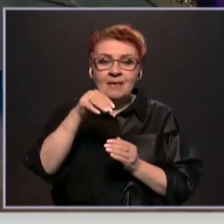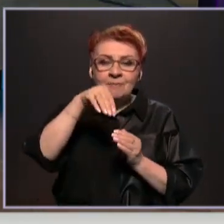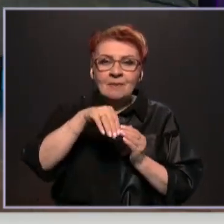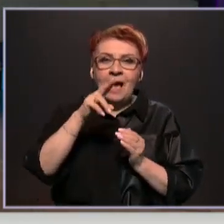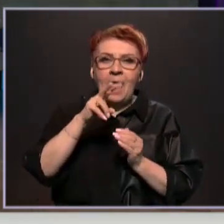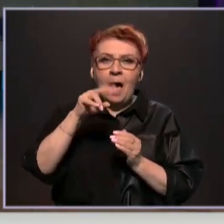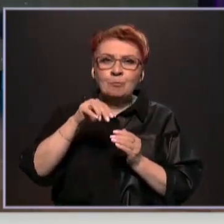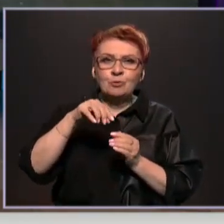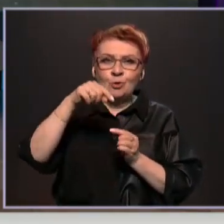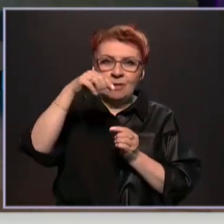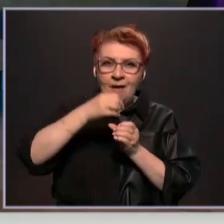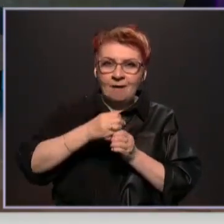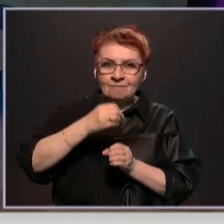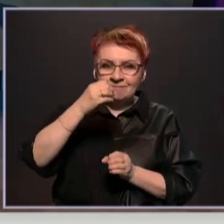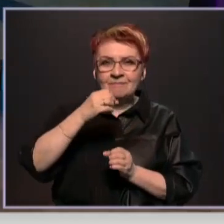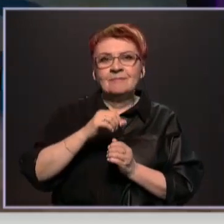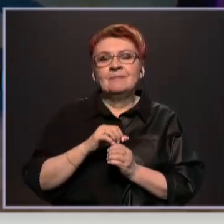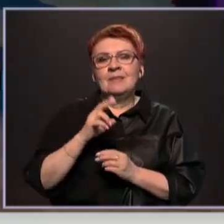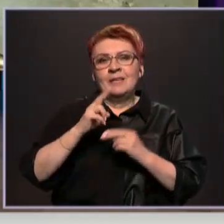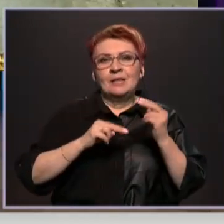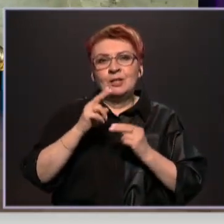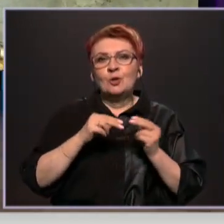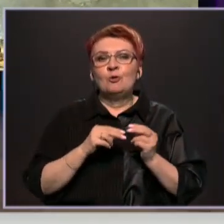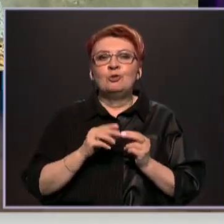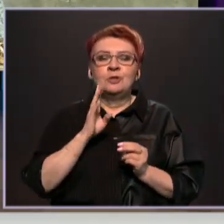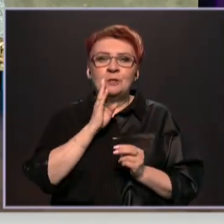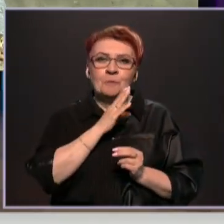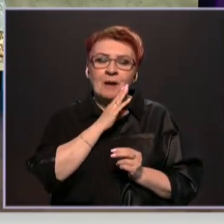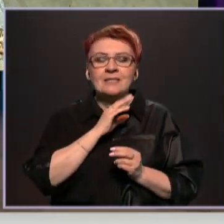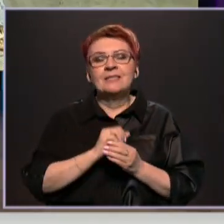грамотой в основании строящегося храма и Конной Божией Матери Отрада и утешение